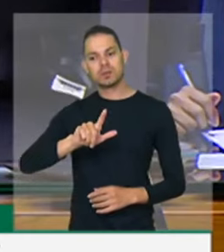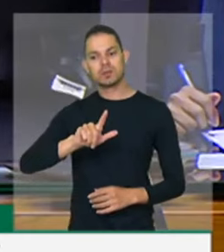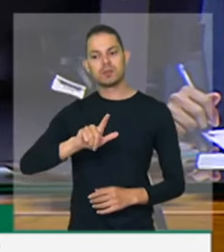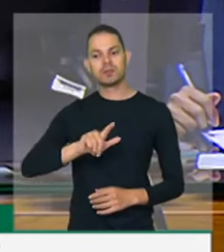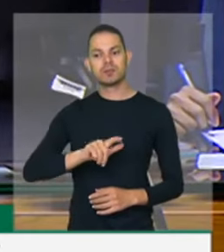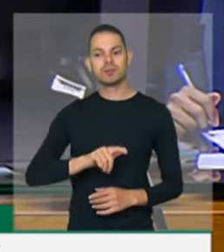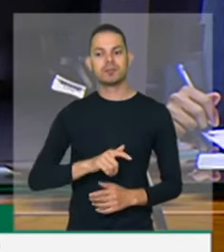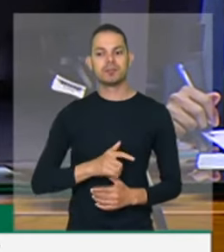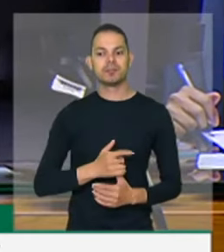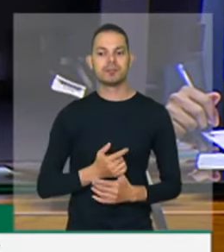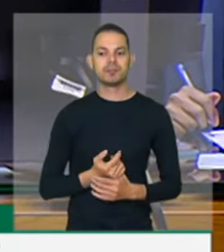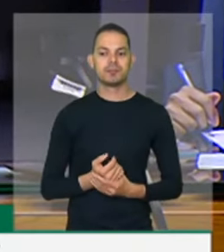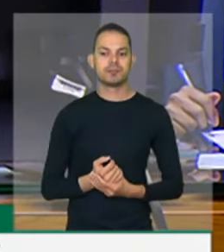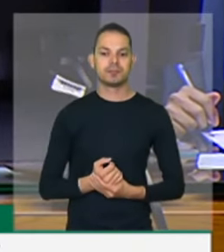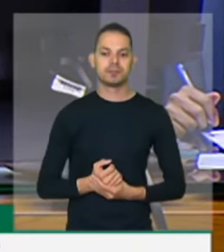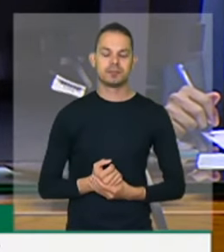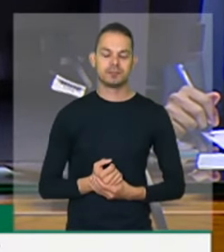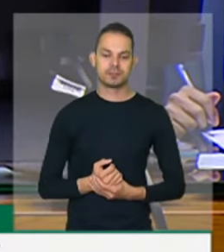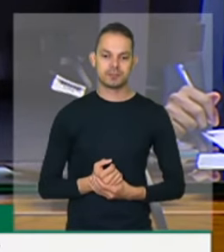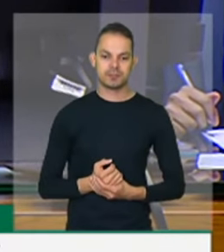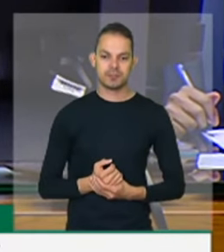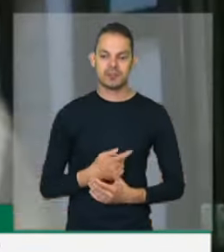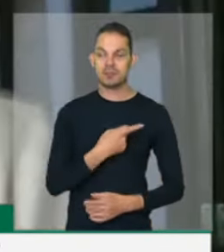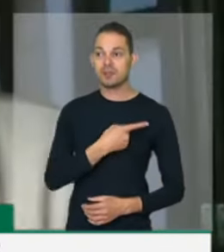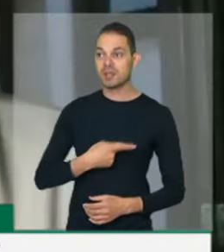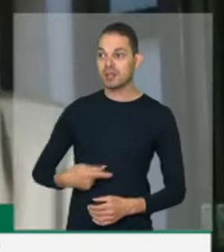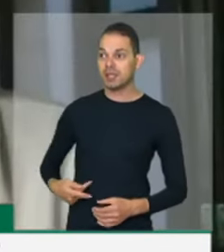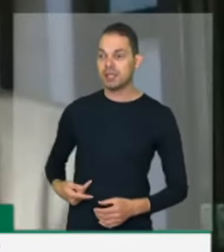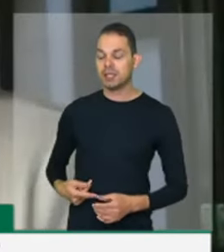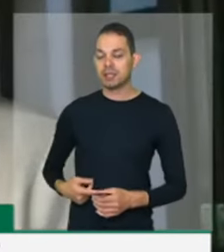ORIENTA O PSOL? -- [DEPUTADA]: PRESIDENTE, PSOL ORIENTA SIM, PORQUE É FUNDAMENTAL A GENTE